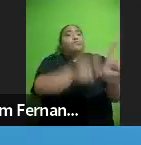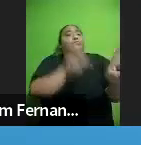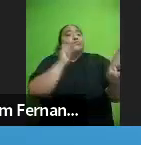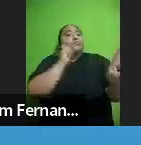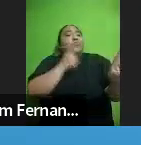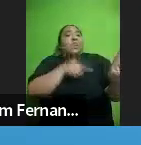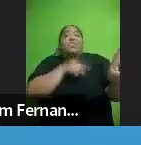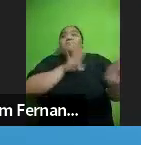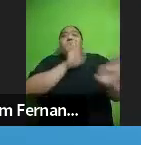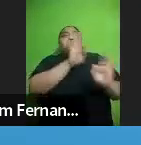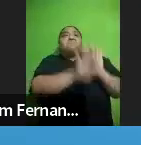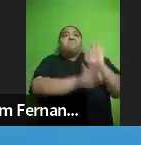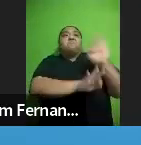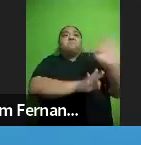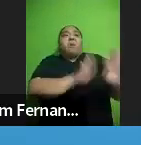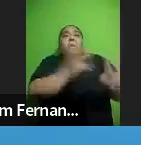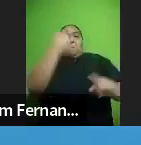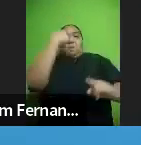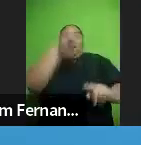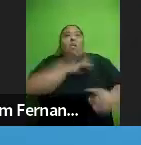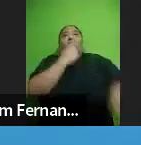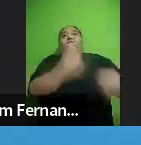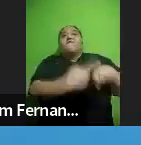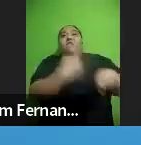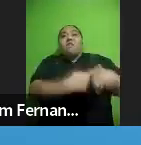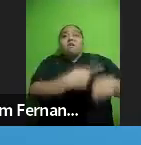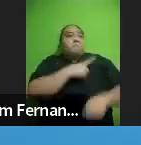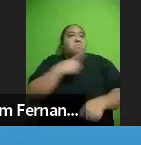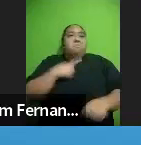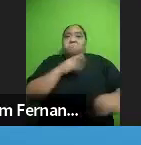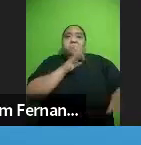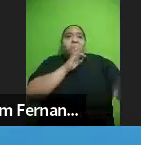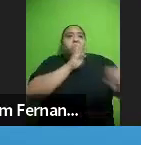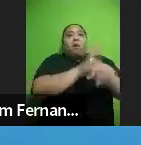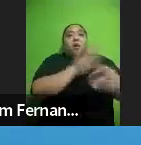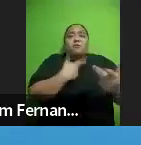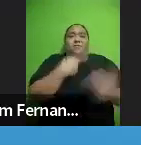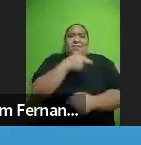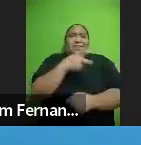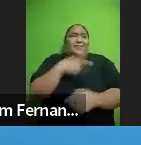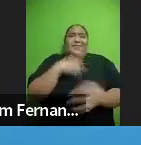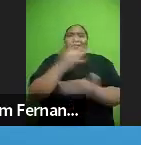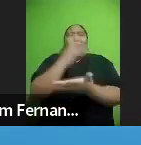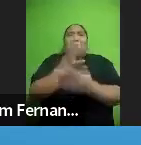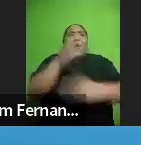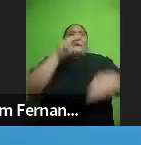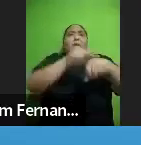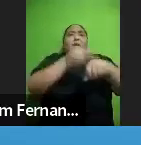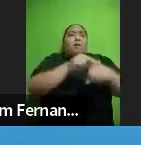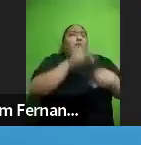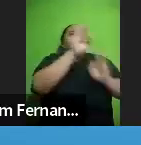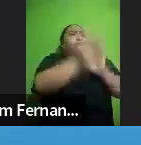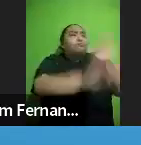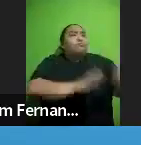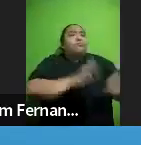persona sorda como una persona como una persona que tenía que curarse, curarse, Entonces era un enfoque totalmente médico médico. En entonces. Ahora había